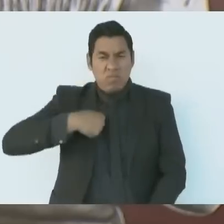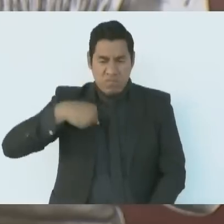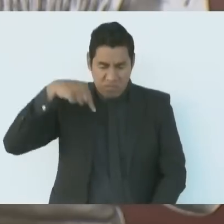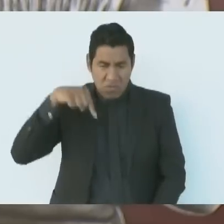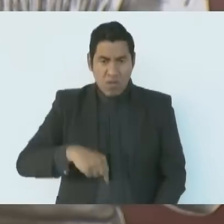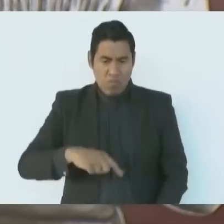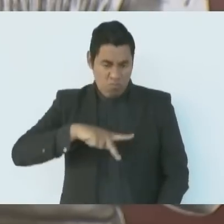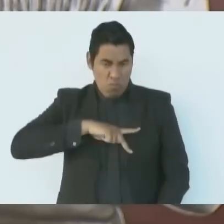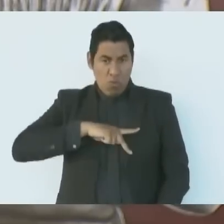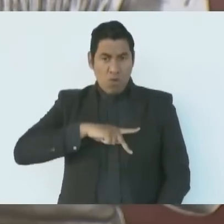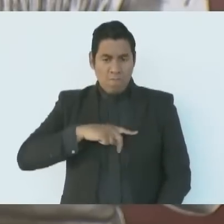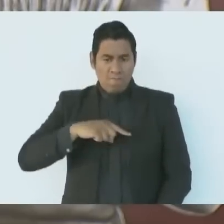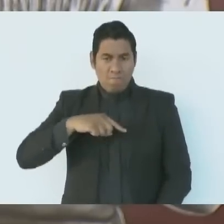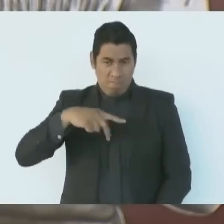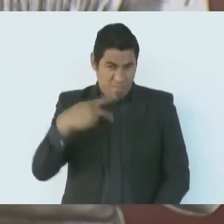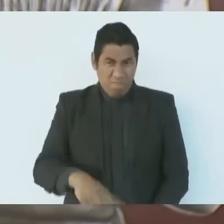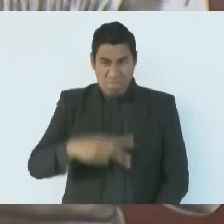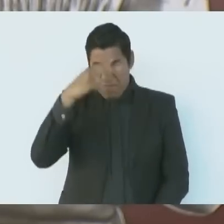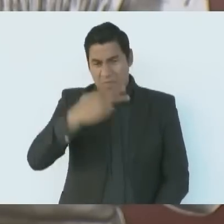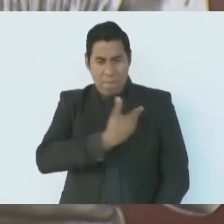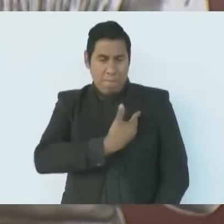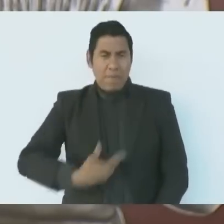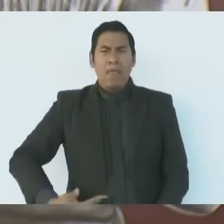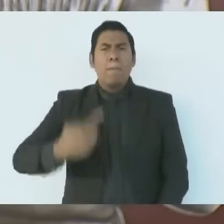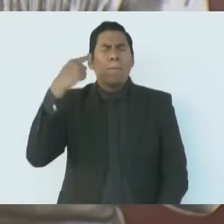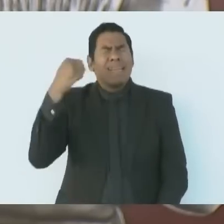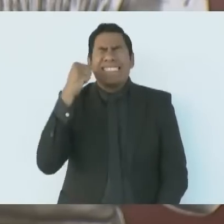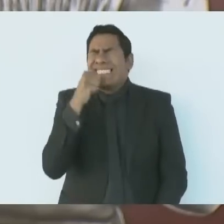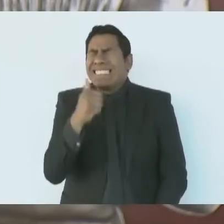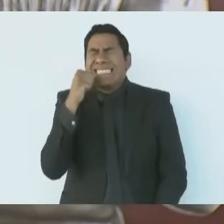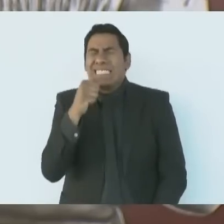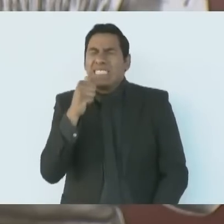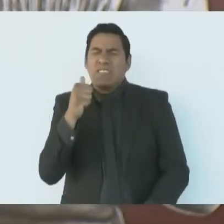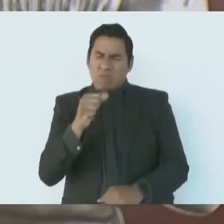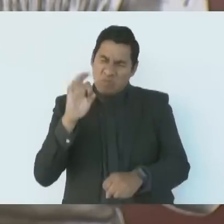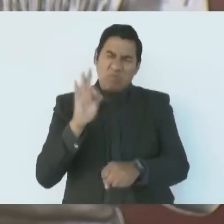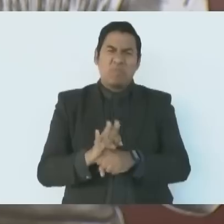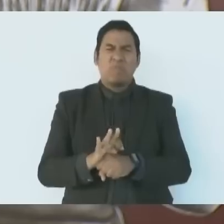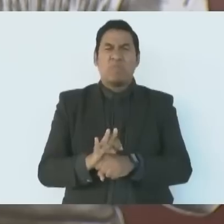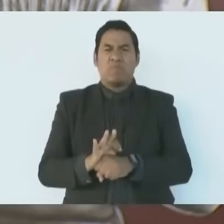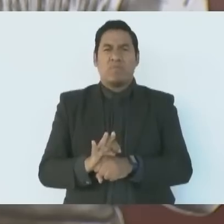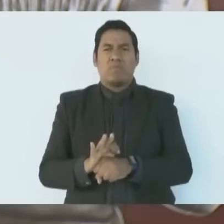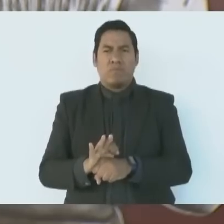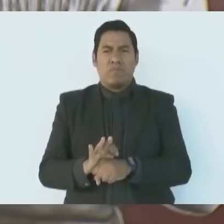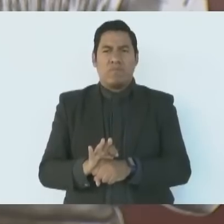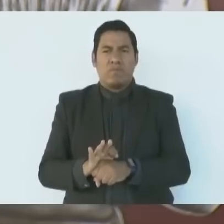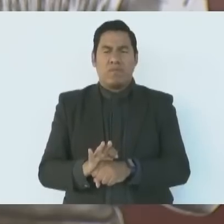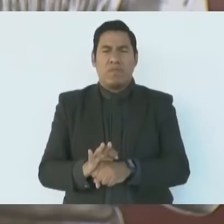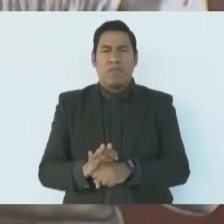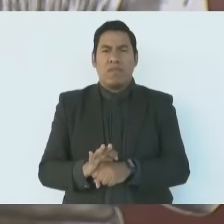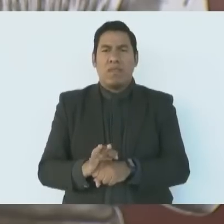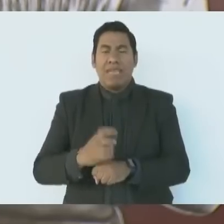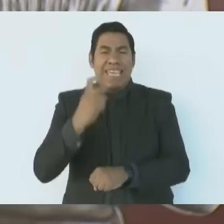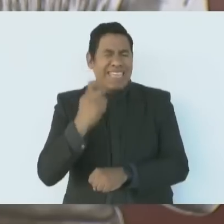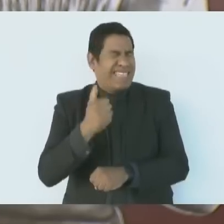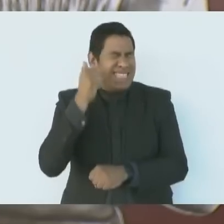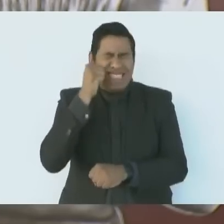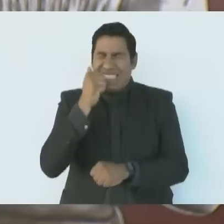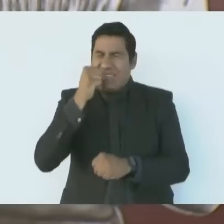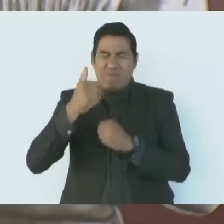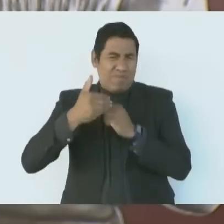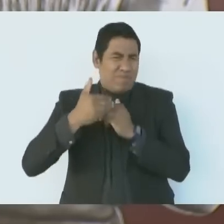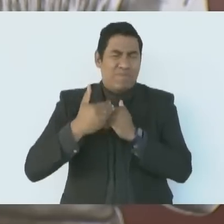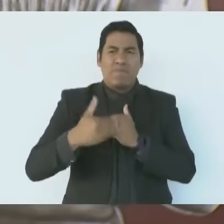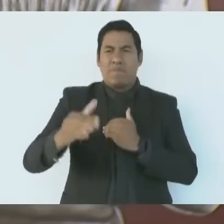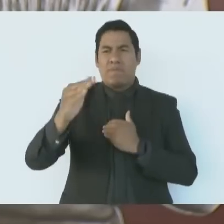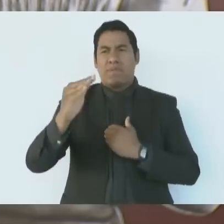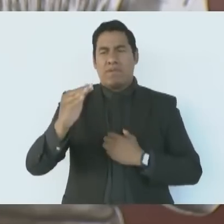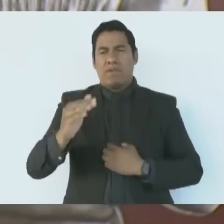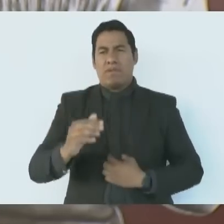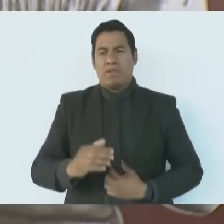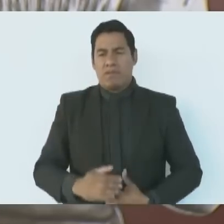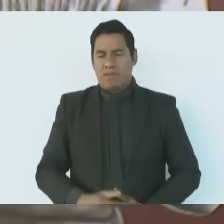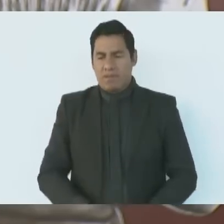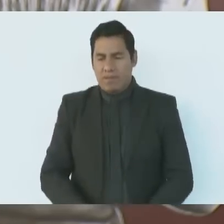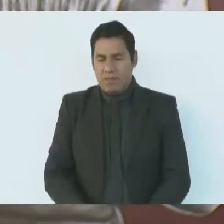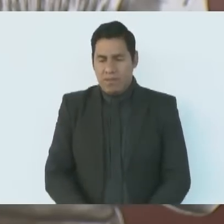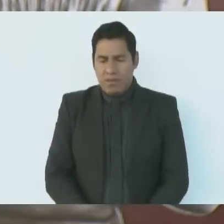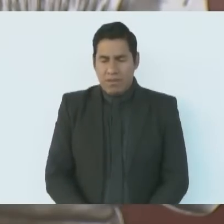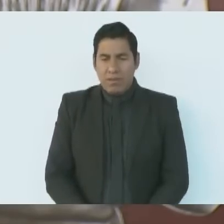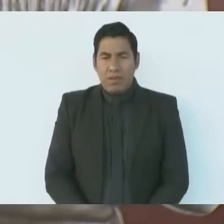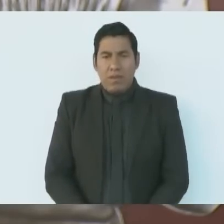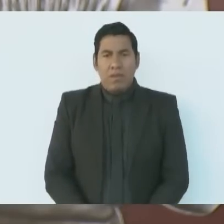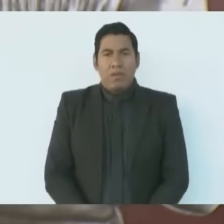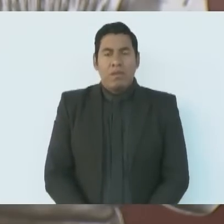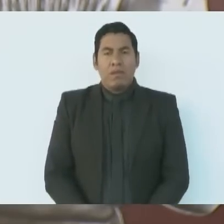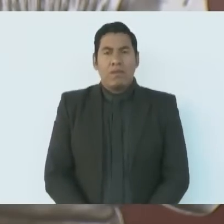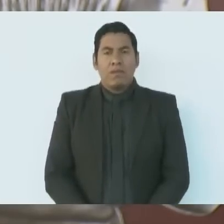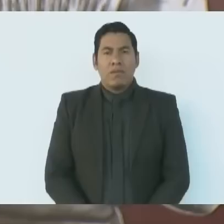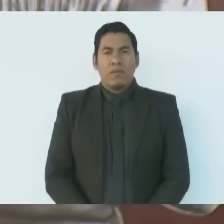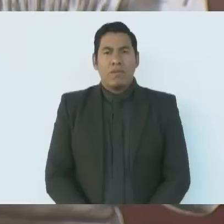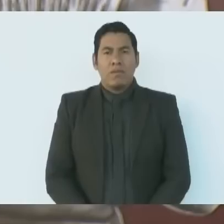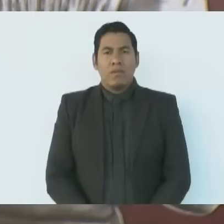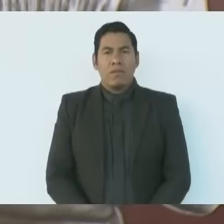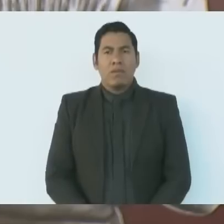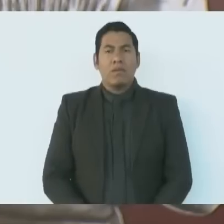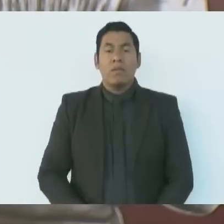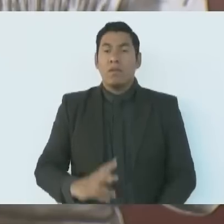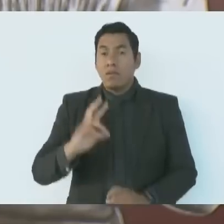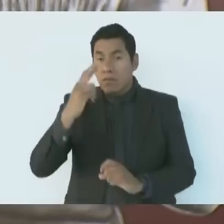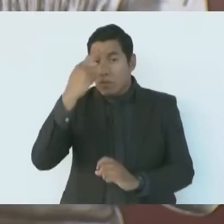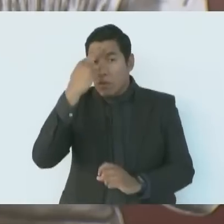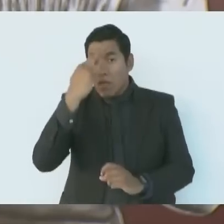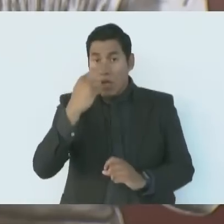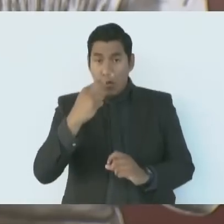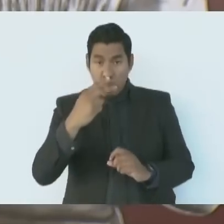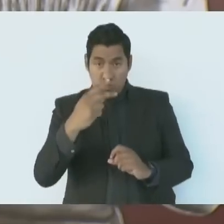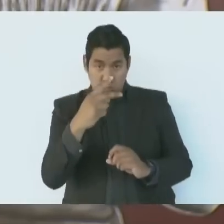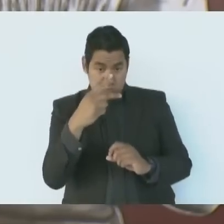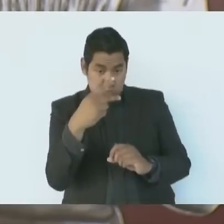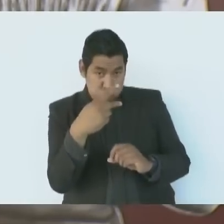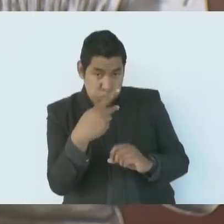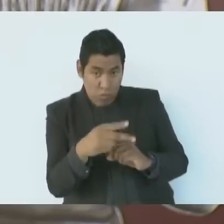siempre que es lo mejor que tiene México que sostienen la economía de México en muchos hogares